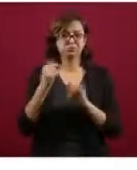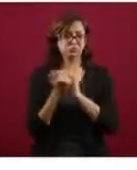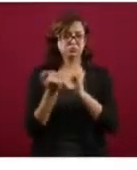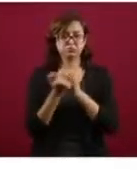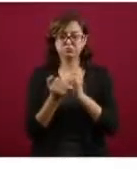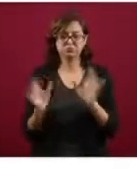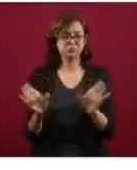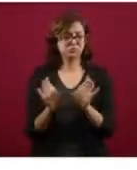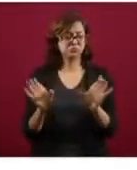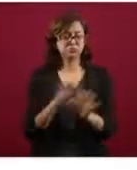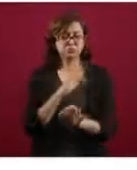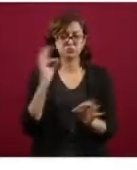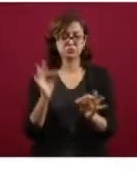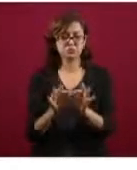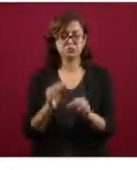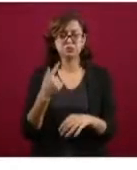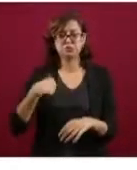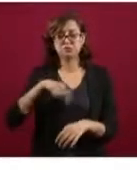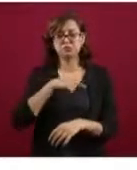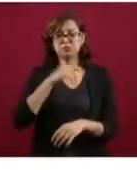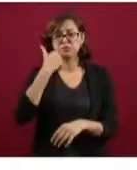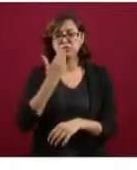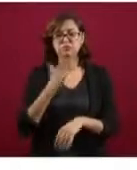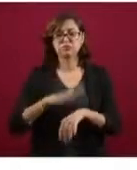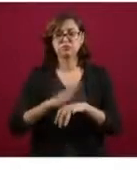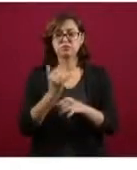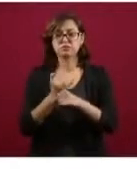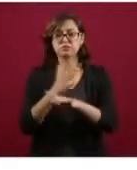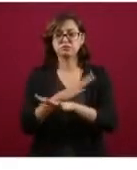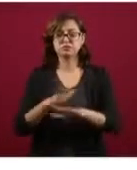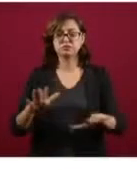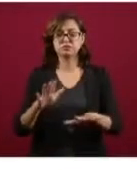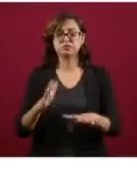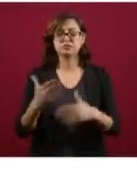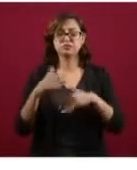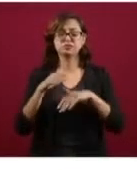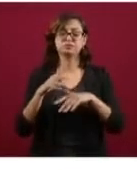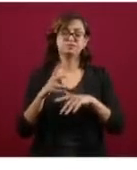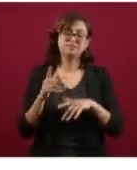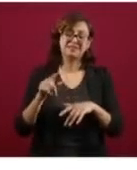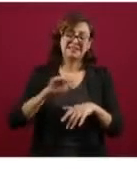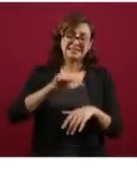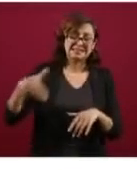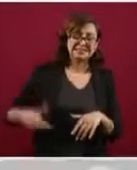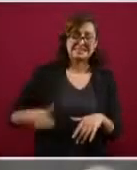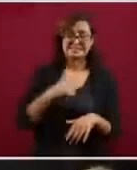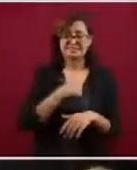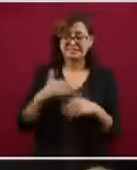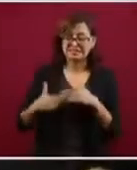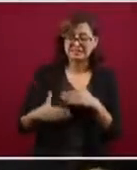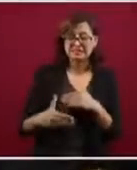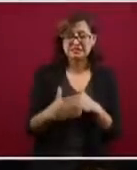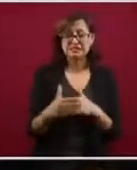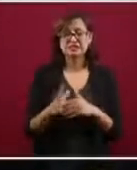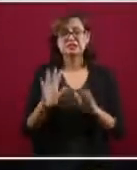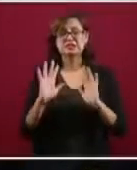Queremos informarles que a partir del lamentable accidente, hemos dado ocho conferencias de